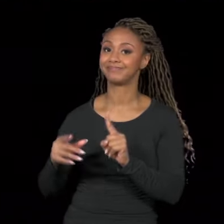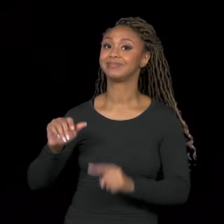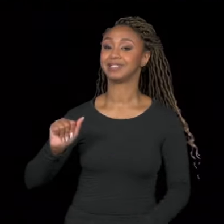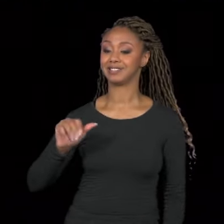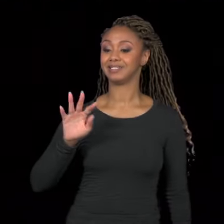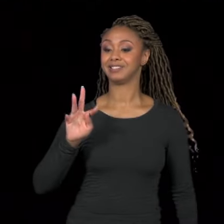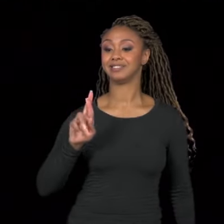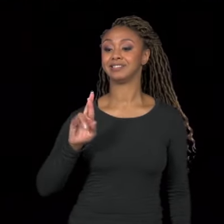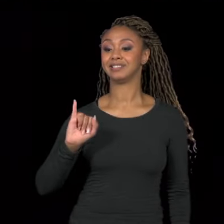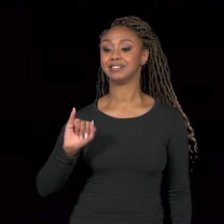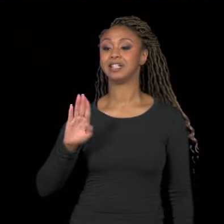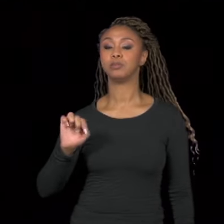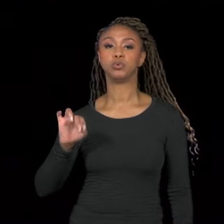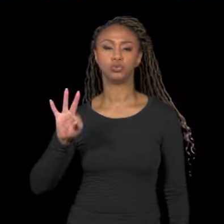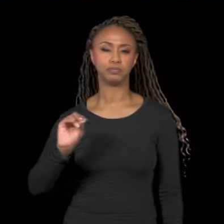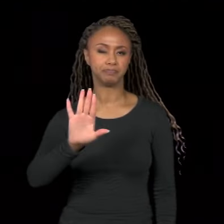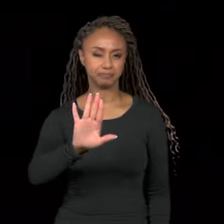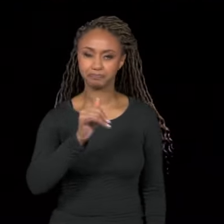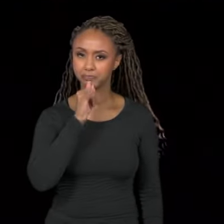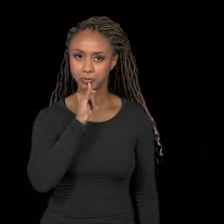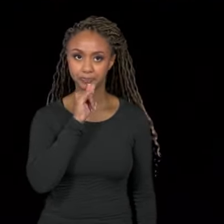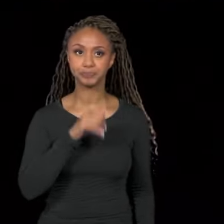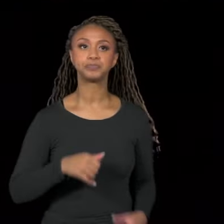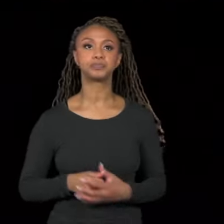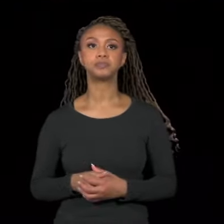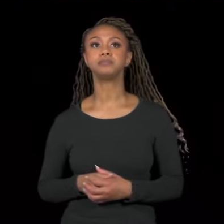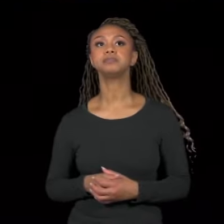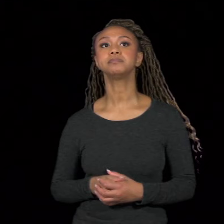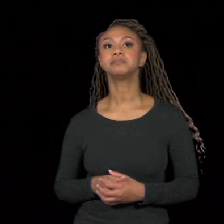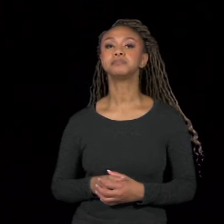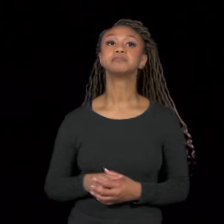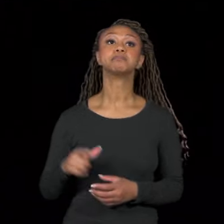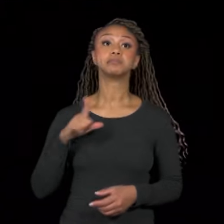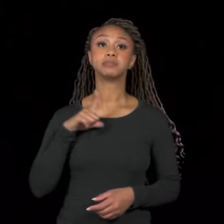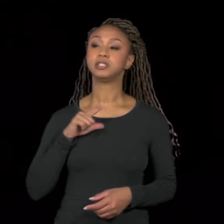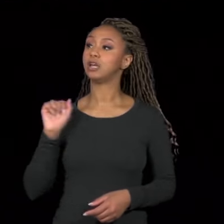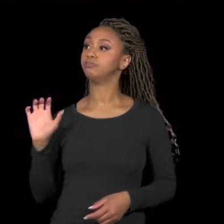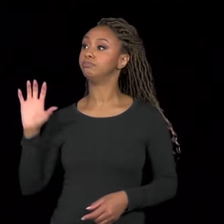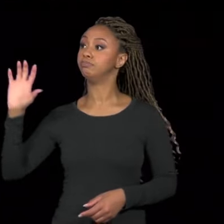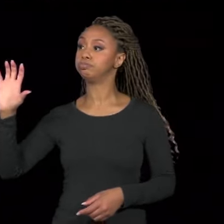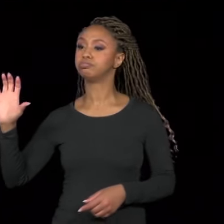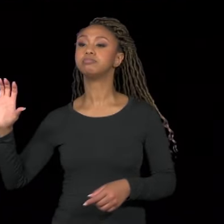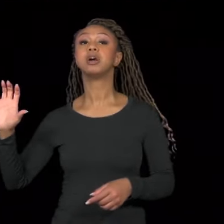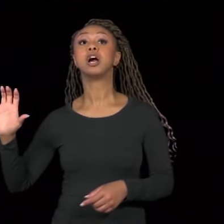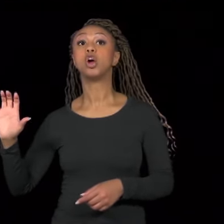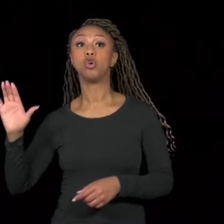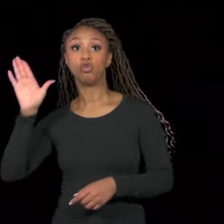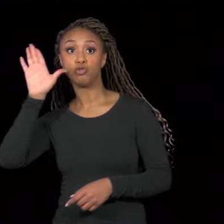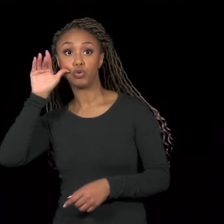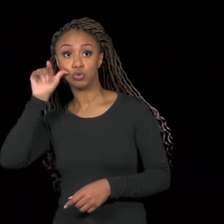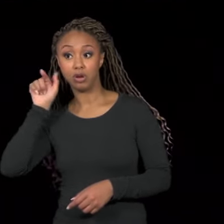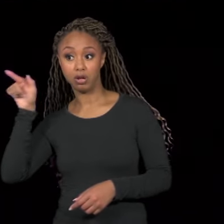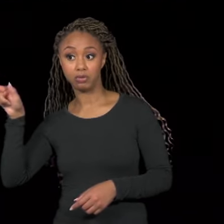EU TENHO AQUI A ENTIDADE "FUNCIONÁRIO" COM A ENTIDADE